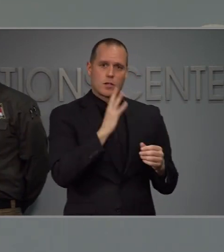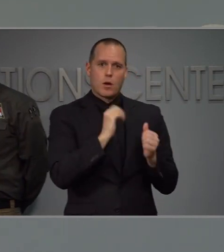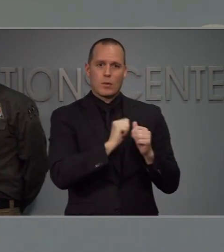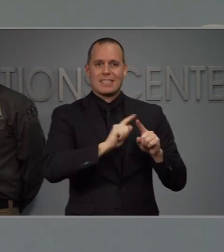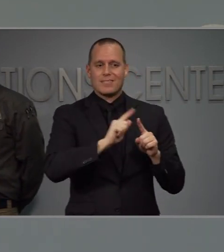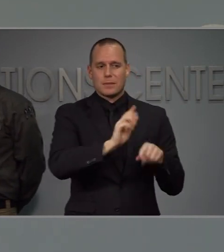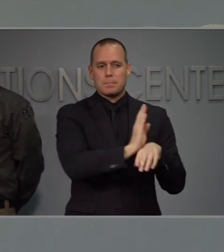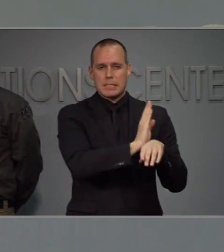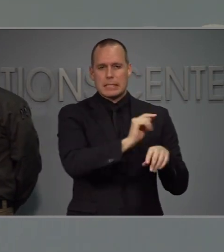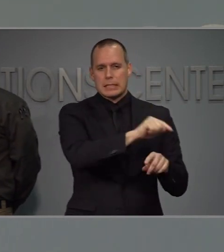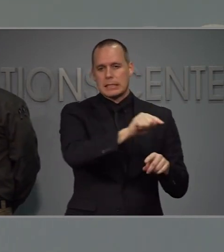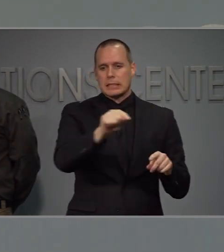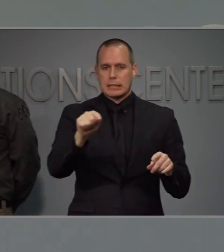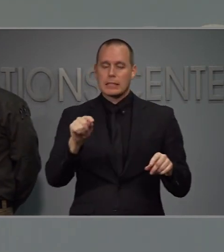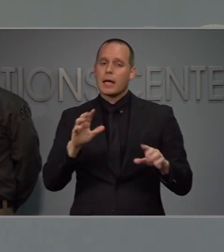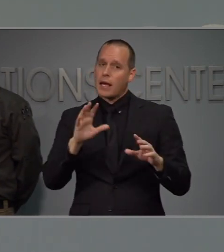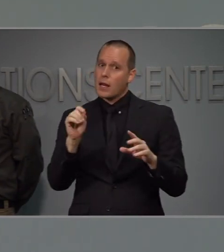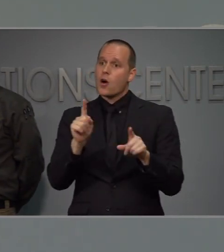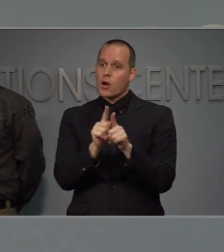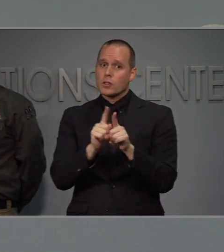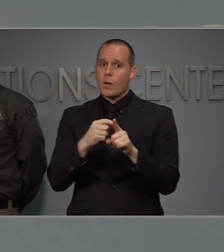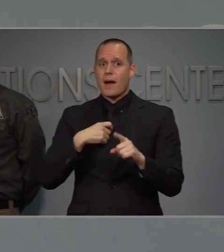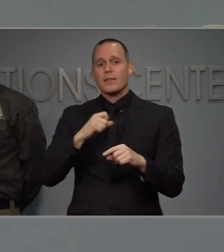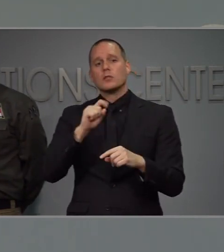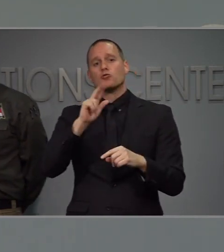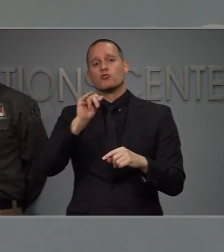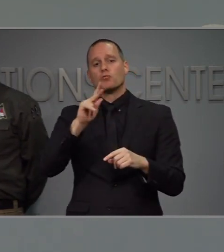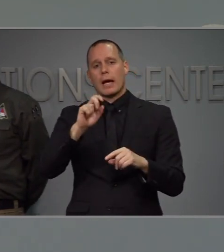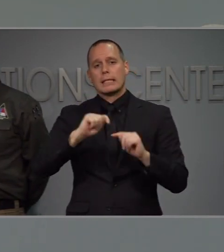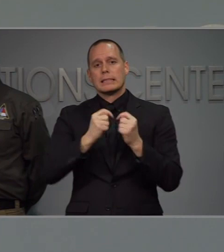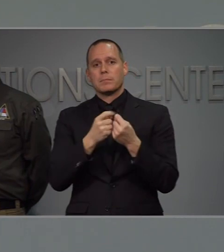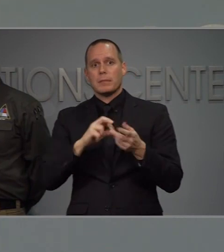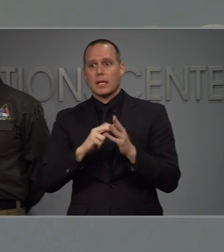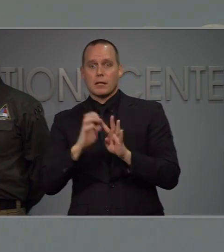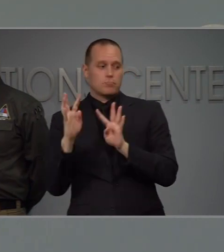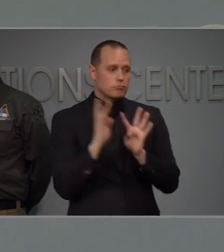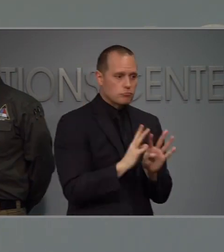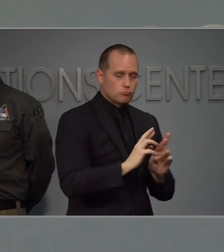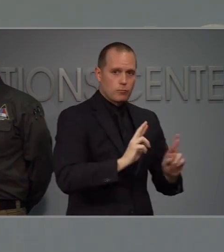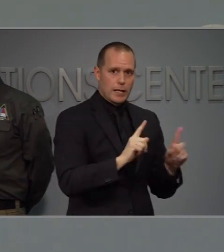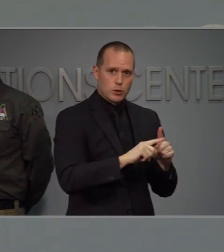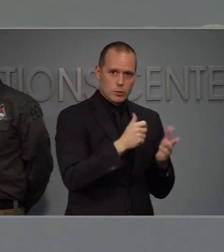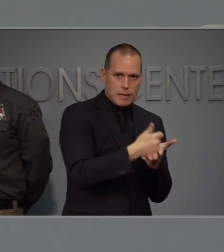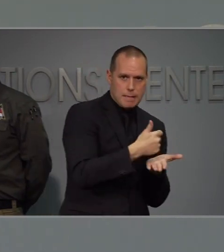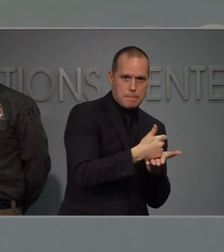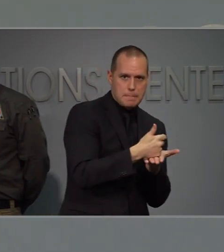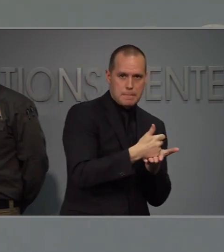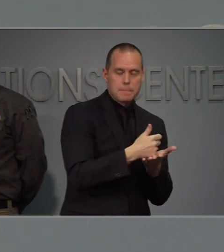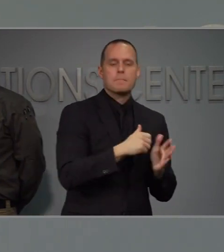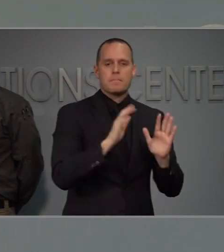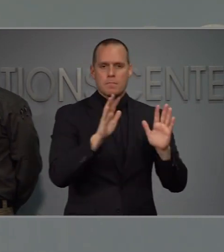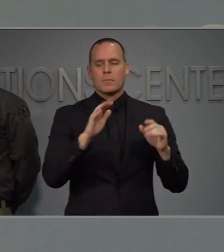también hemos estado muy involucrando hablando con las entidades corporativas, coli y también tenemos equipos